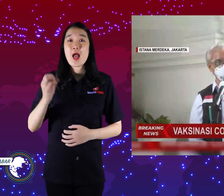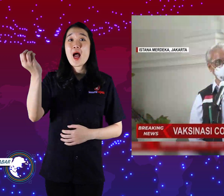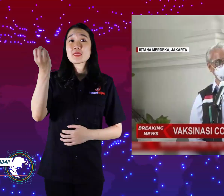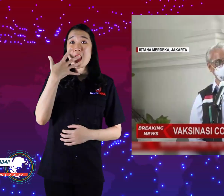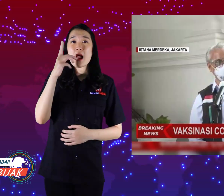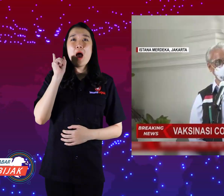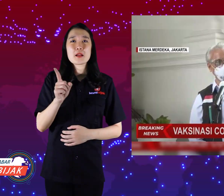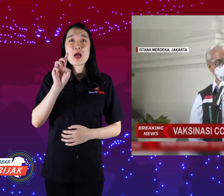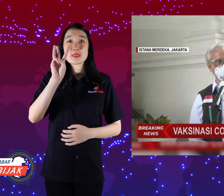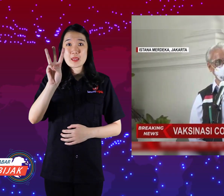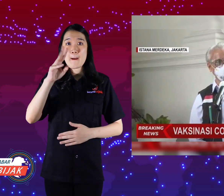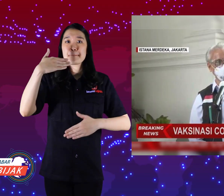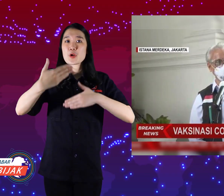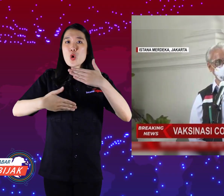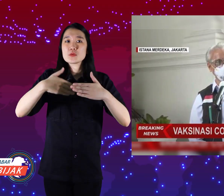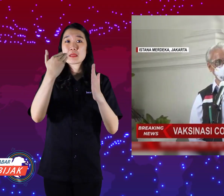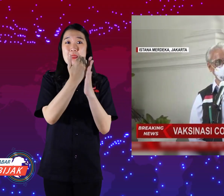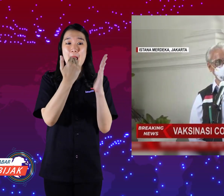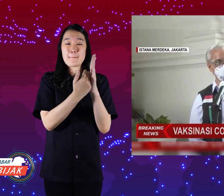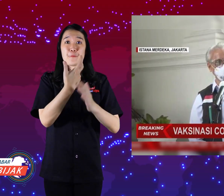Katanya ada 3 proses tahapan vaksin.